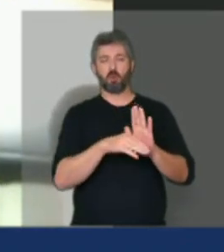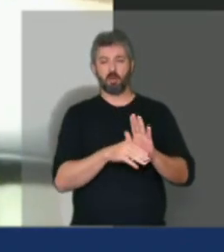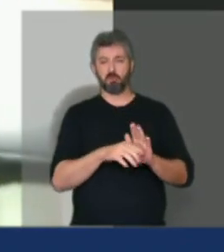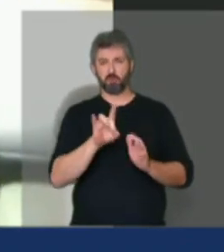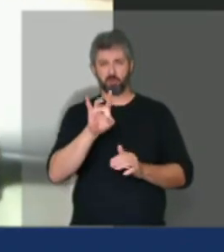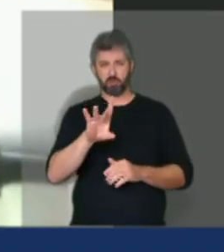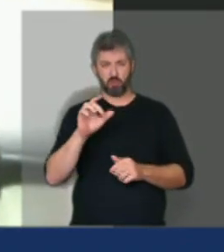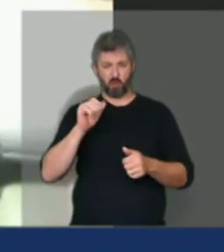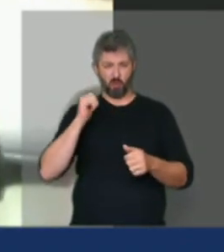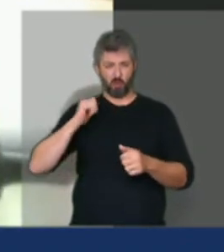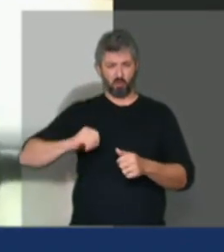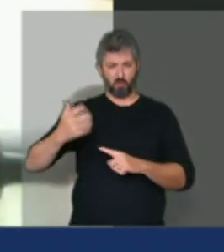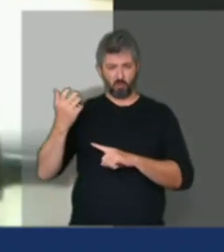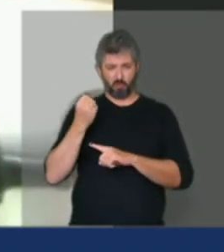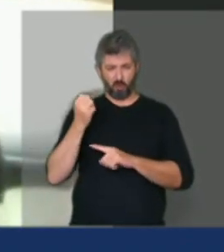DEZENAS DE PROGRAMAS IMPLANTADOS NAS SUAS DUAS